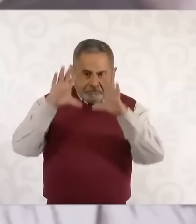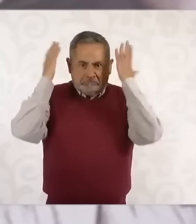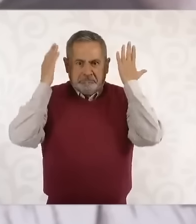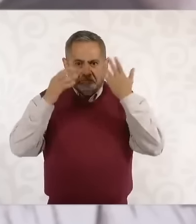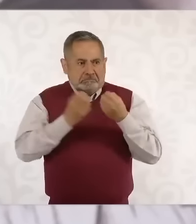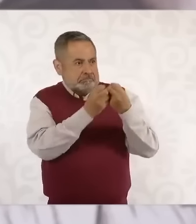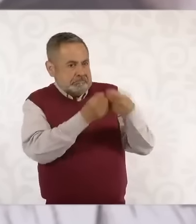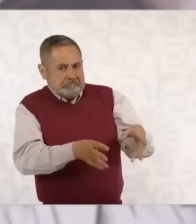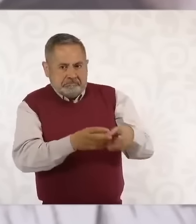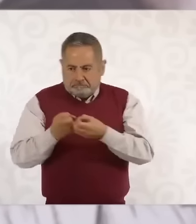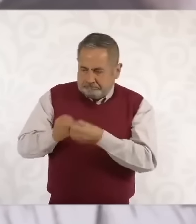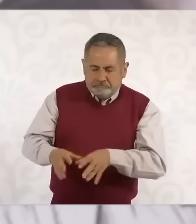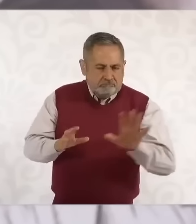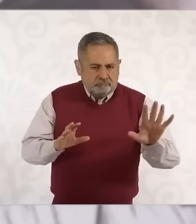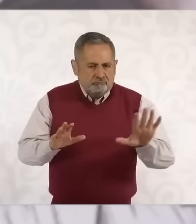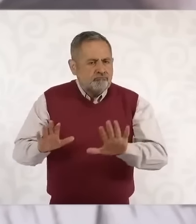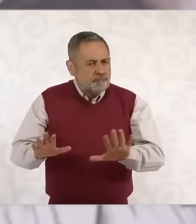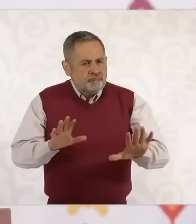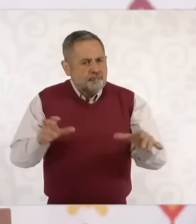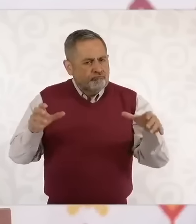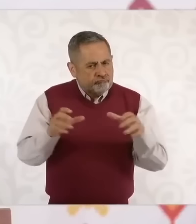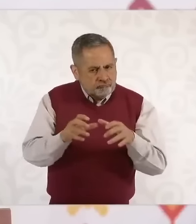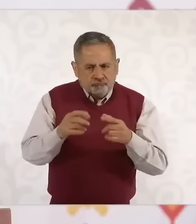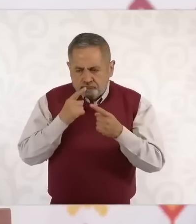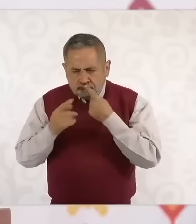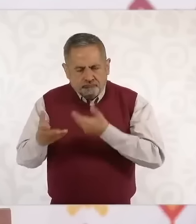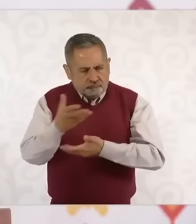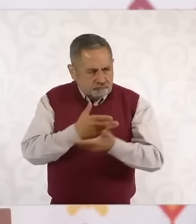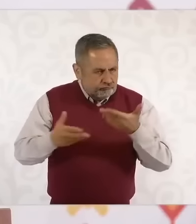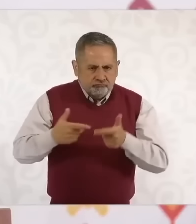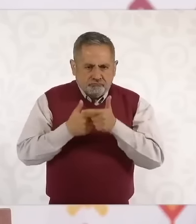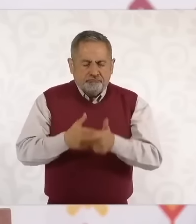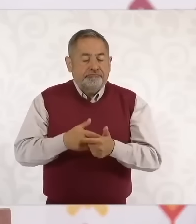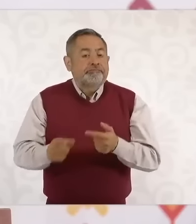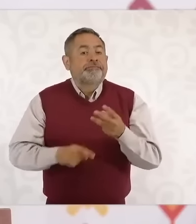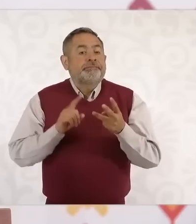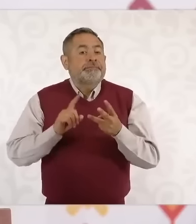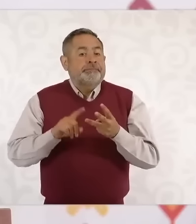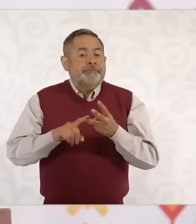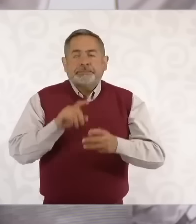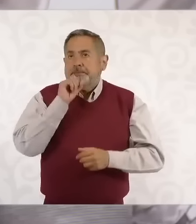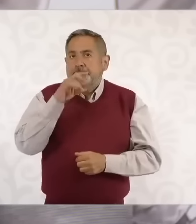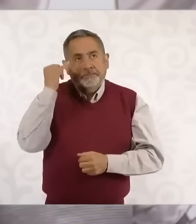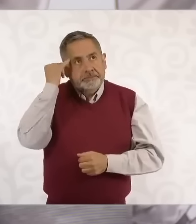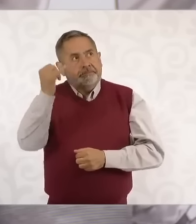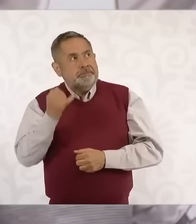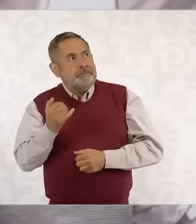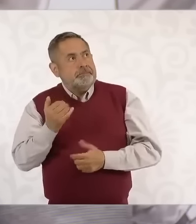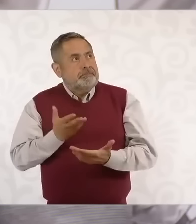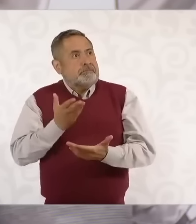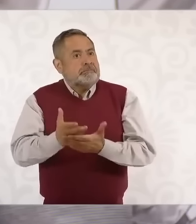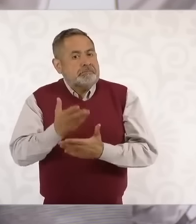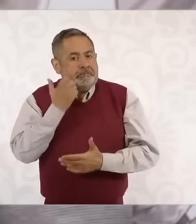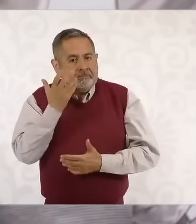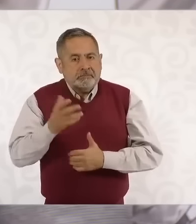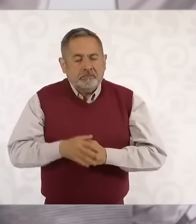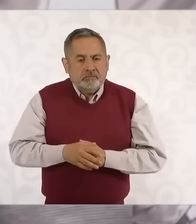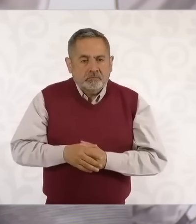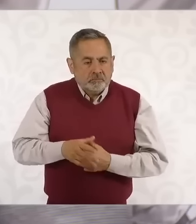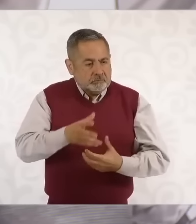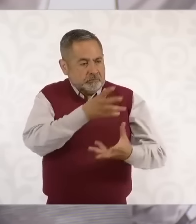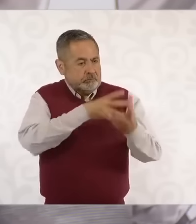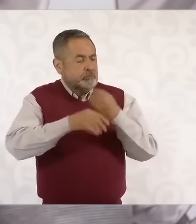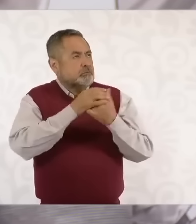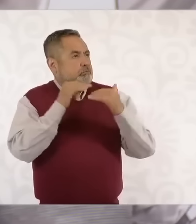industrias. Y estamos planteando también pues eh que haya eh reciprocidad o paridad en varios